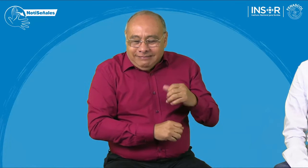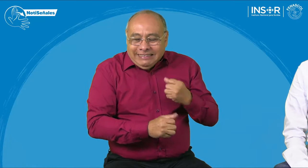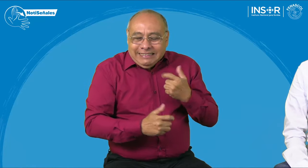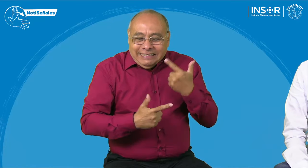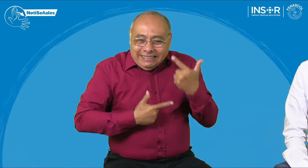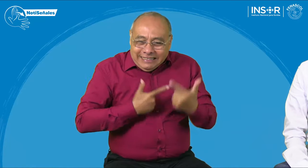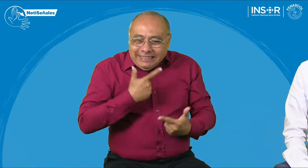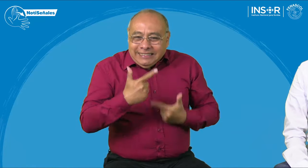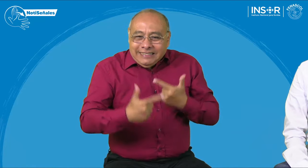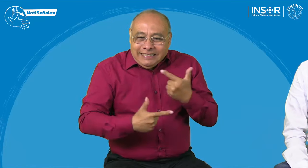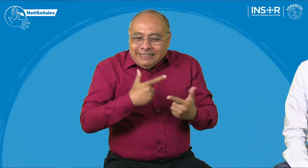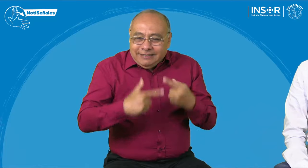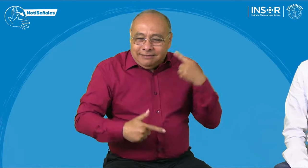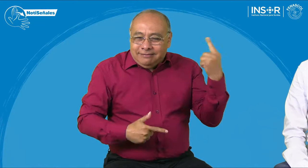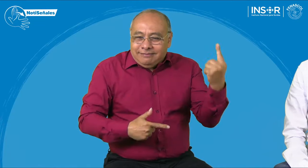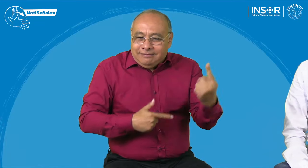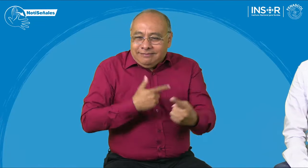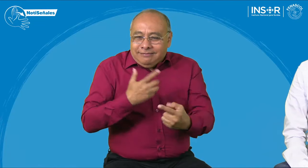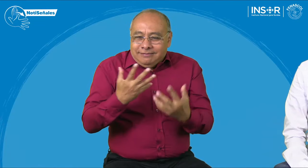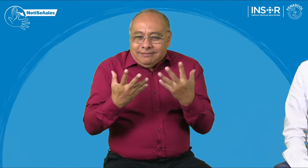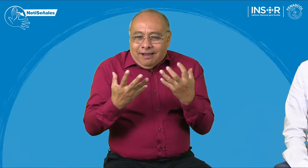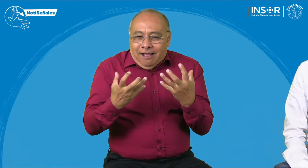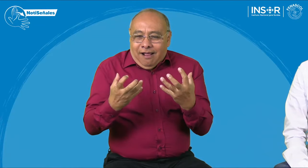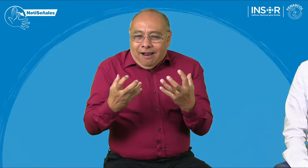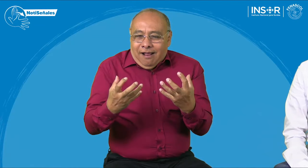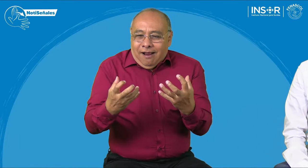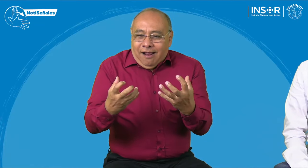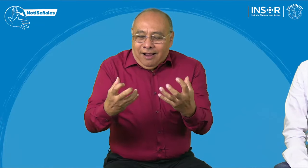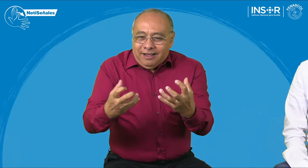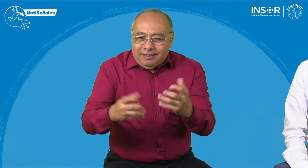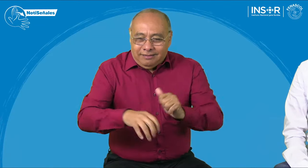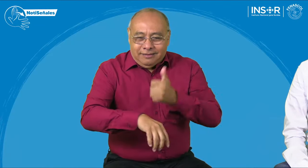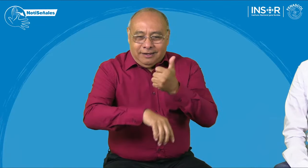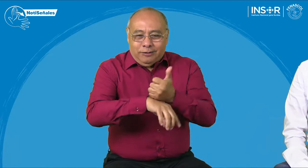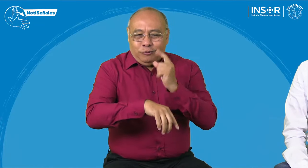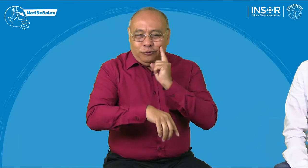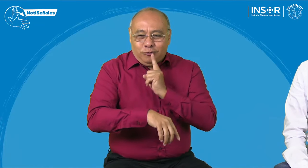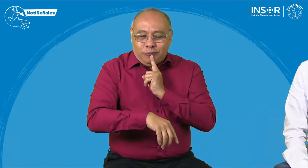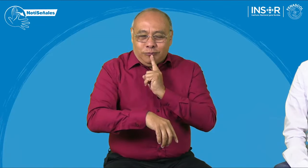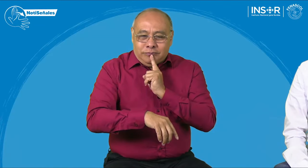persona sorda, sesenta y siete